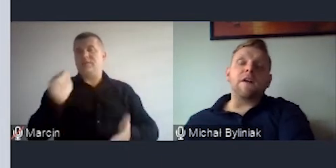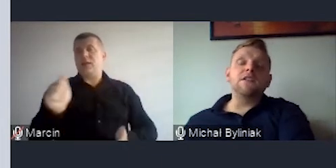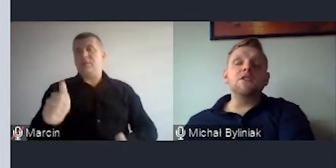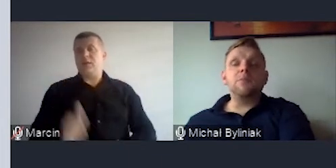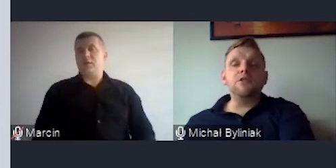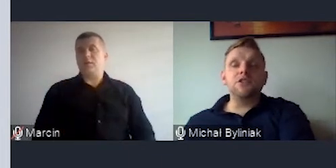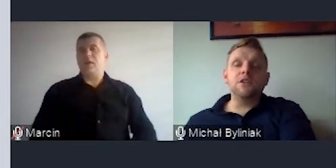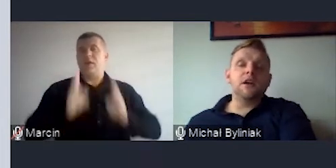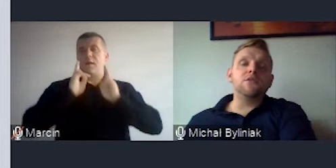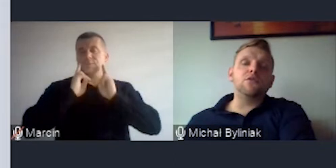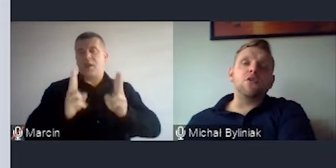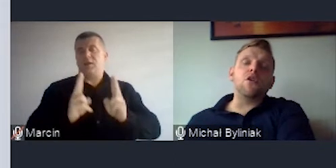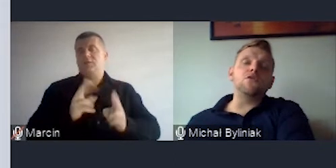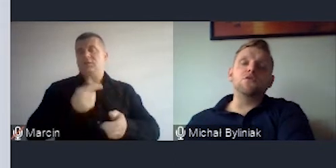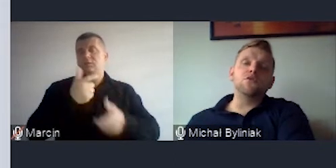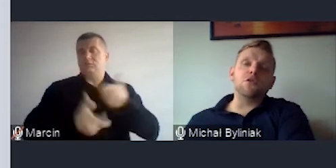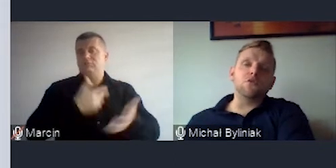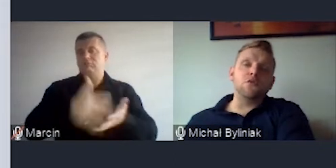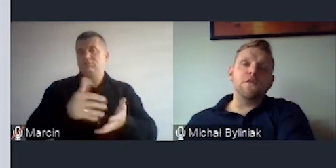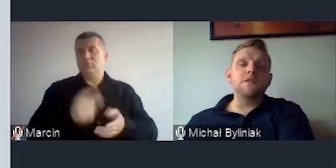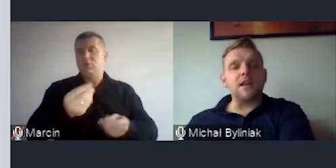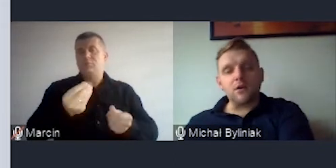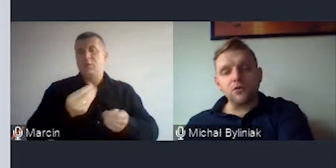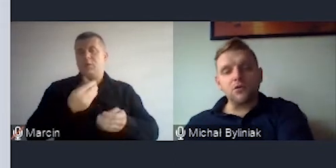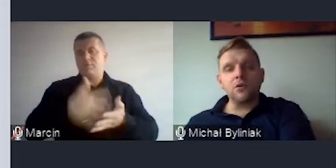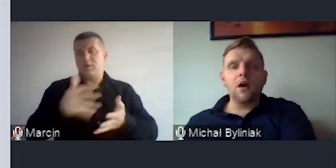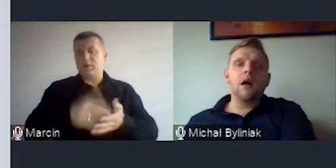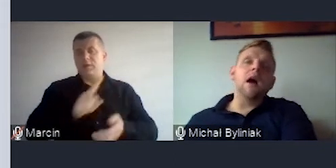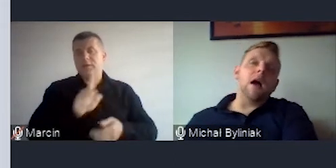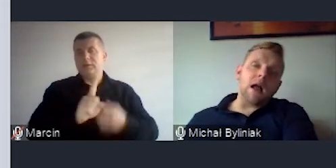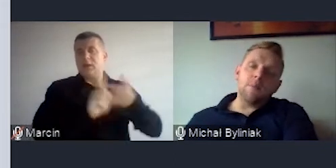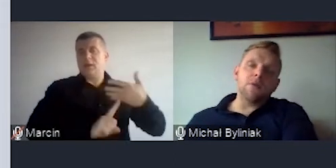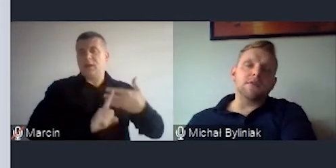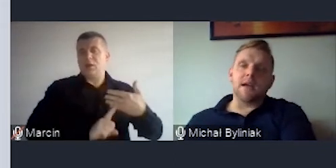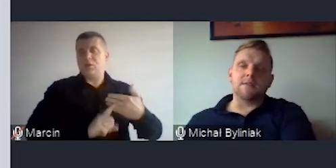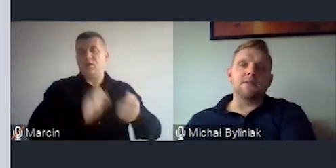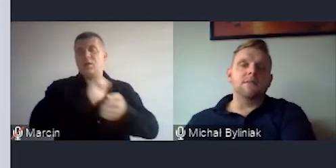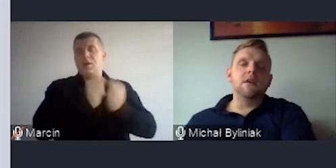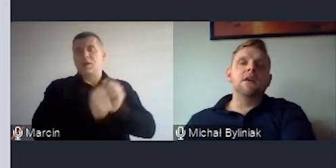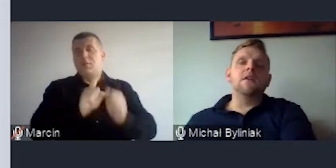Faktyczne poniesienie to rozkup środków z rachunku, albo z kasy.